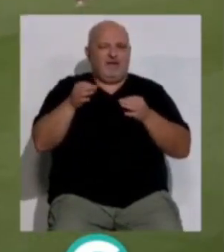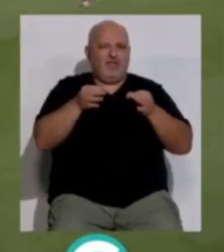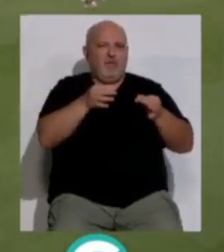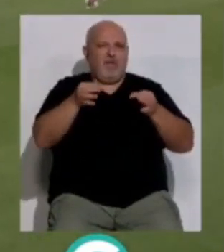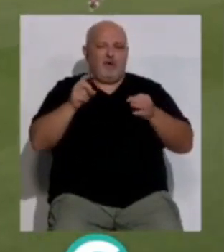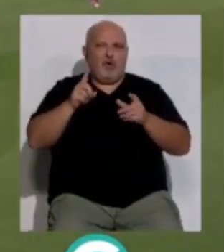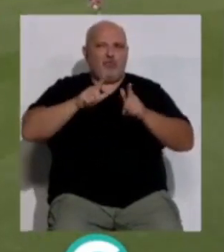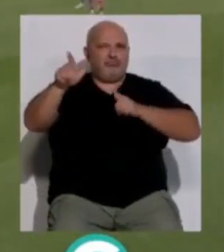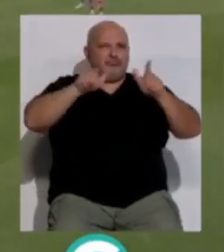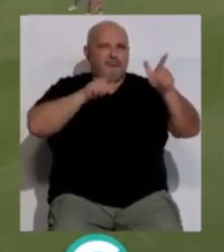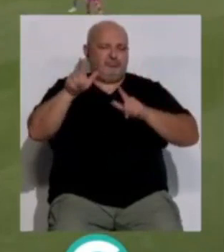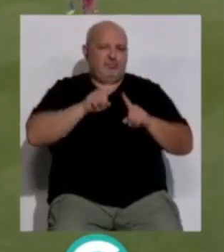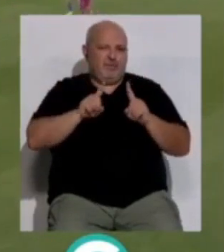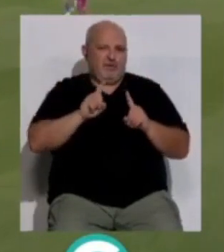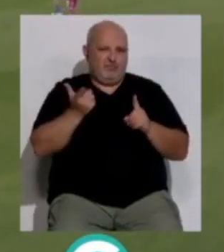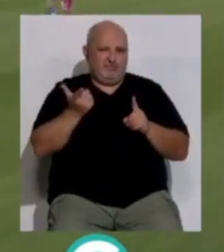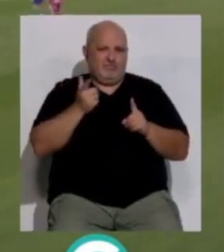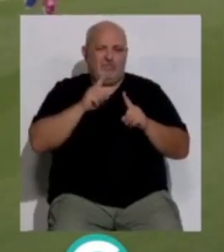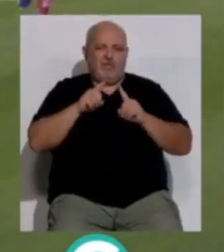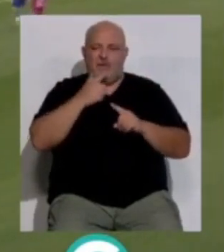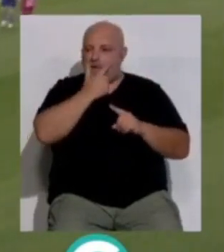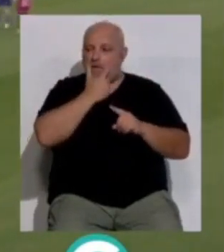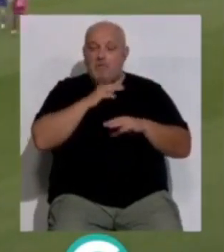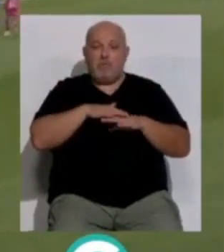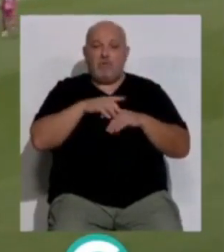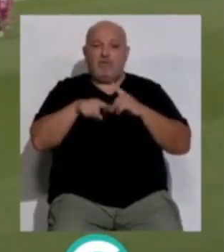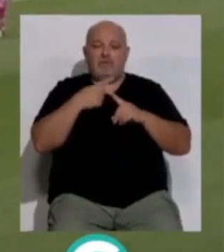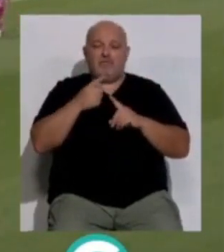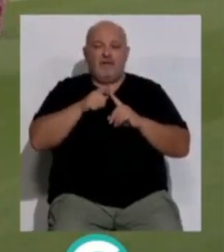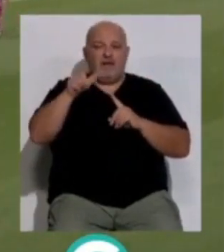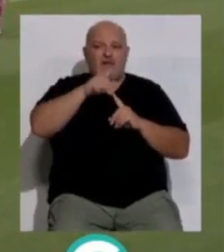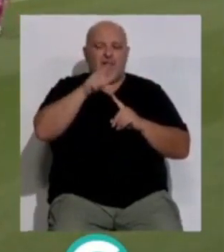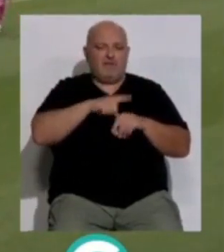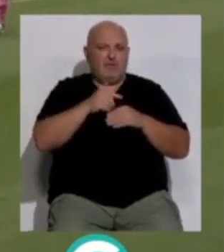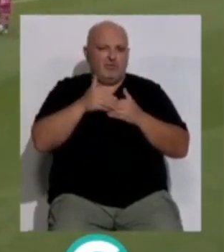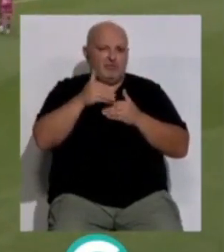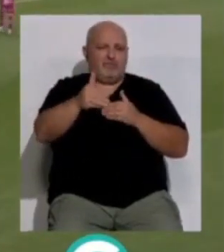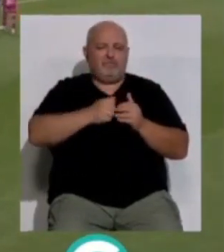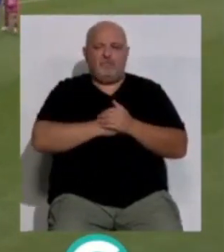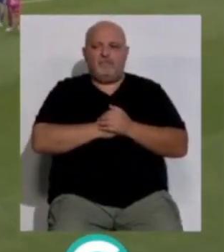ciudades verdad que se desarrollen ahí que para irse lejos siempre hay tiempo es duro porque como